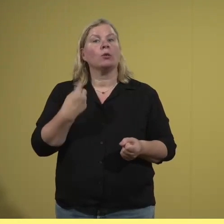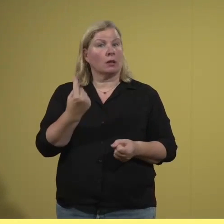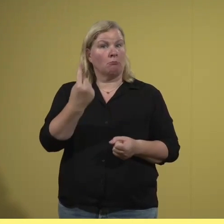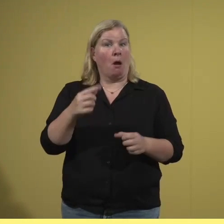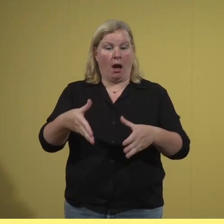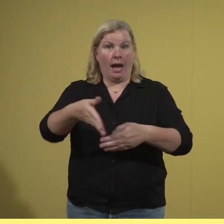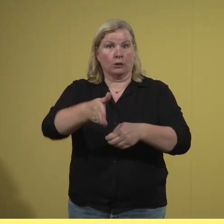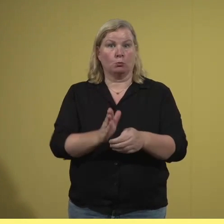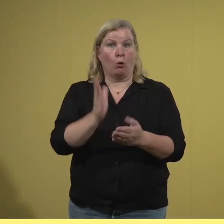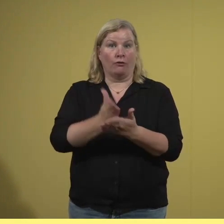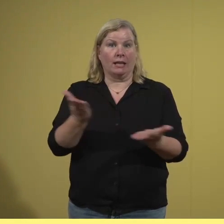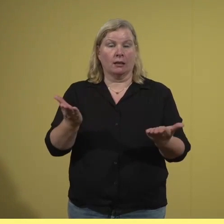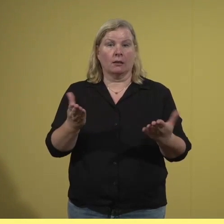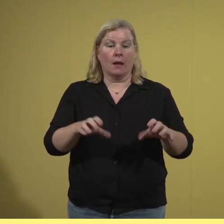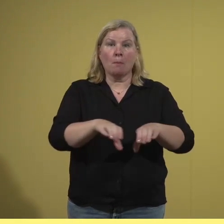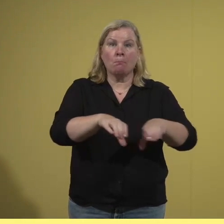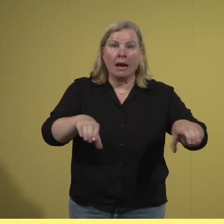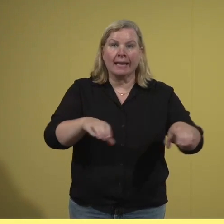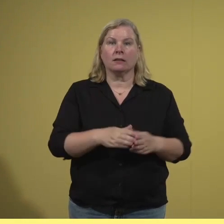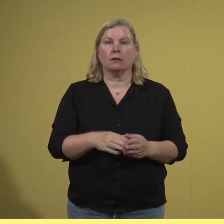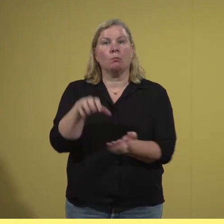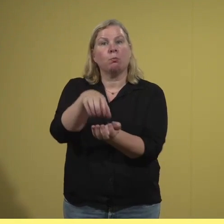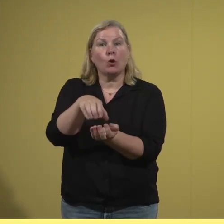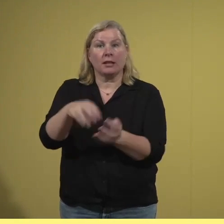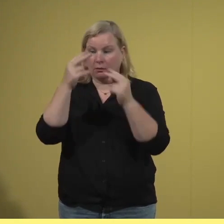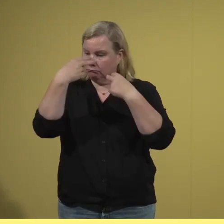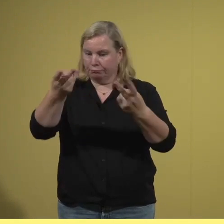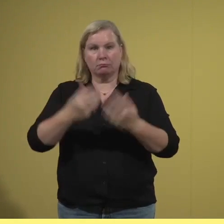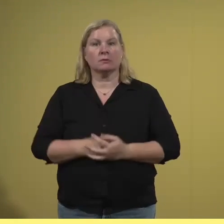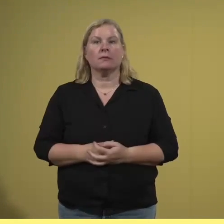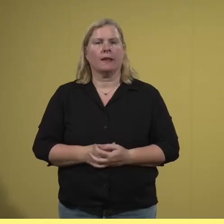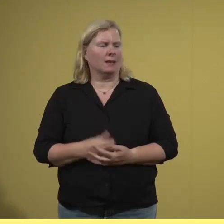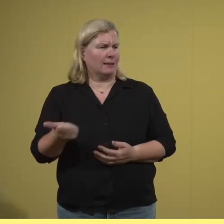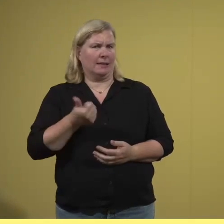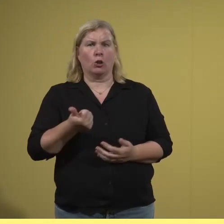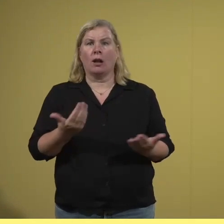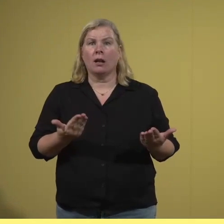Dann hast du dein eigenes Brot, kann es als Baguette, als Brötchen, kannst alles machen damit. Ist ganz toll. Das ist ja toll.